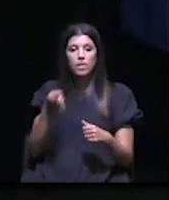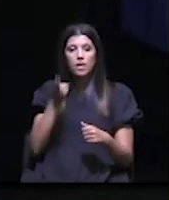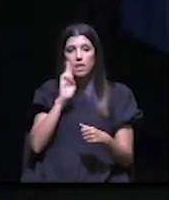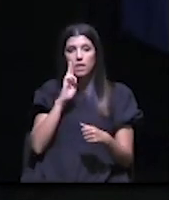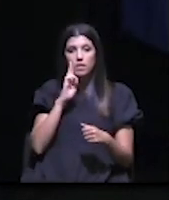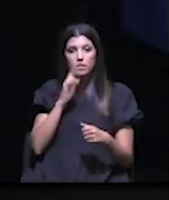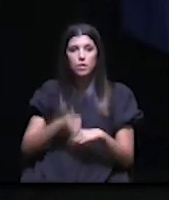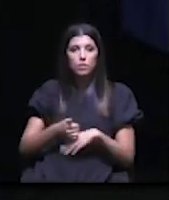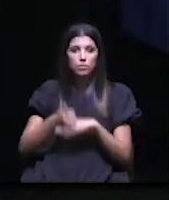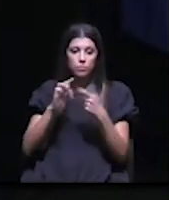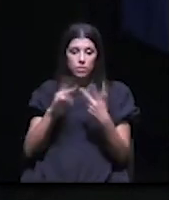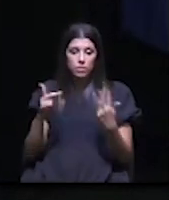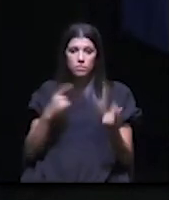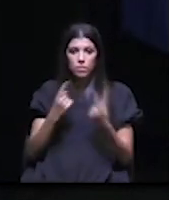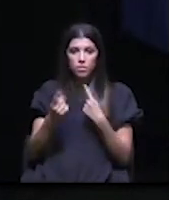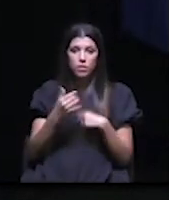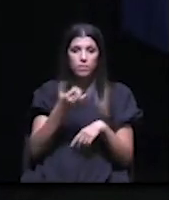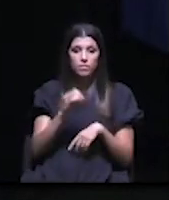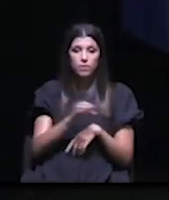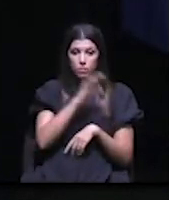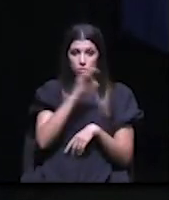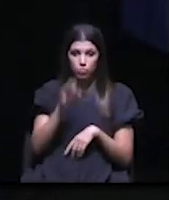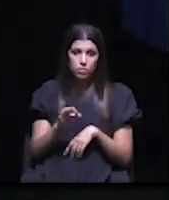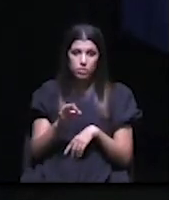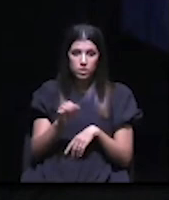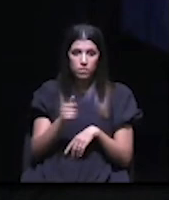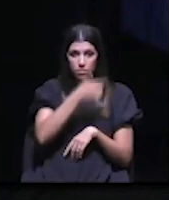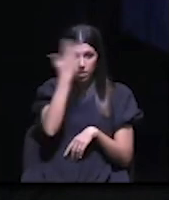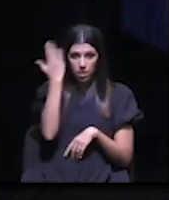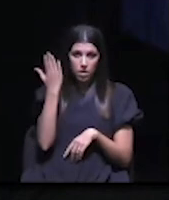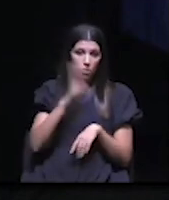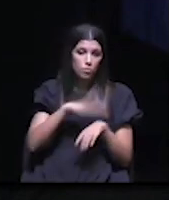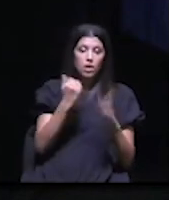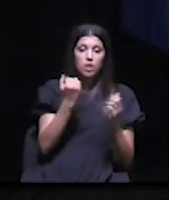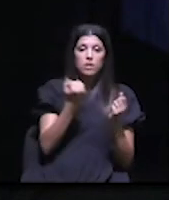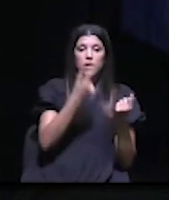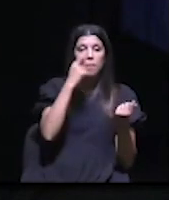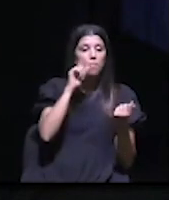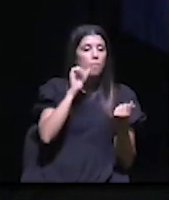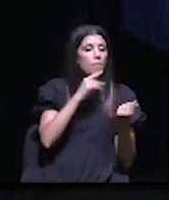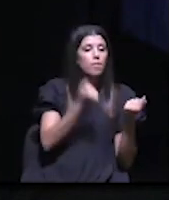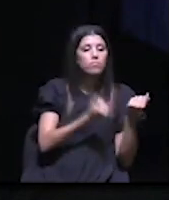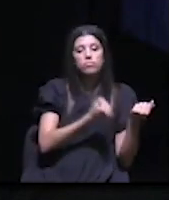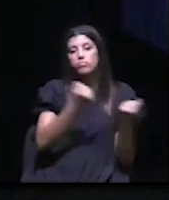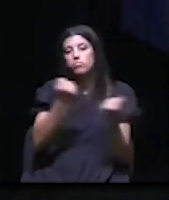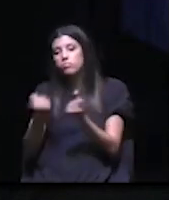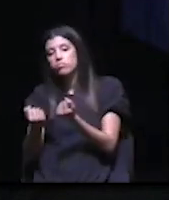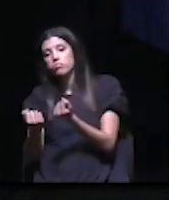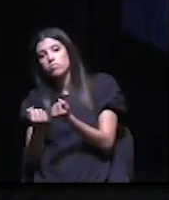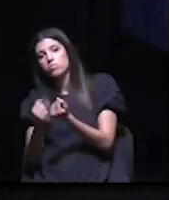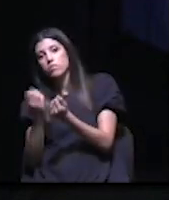“Cerca de 20% do trânsito de manhã é resultado das deslocações para a escola”, que prejudica quem tem de usar o carro, quem se desloca